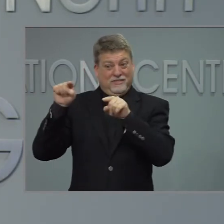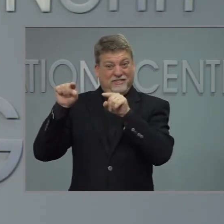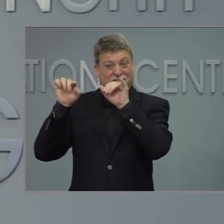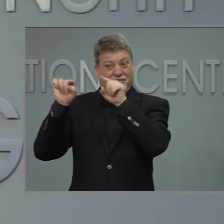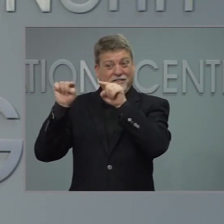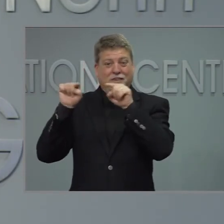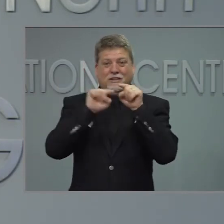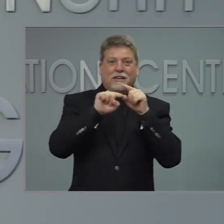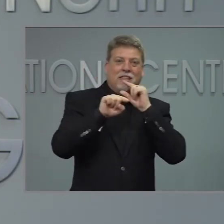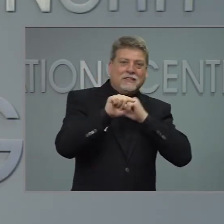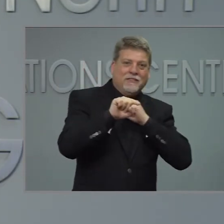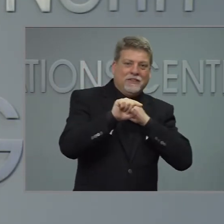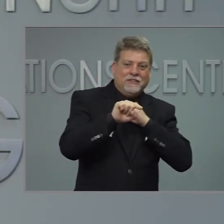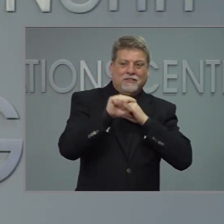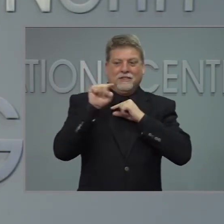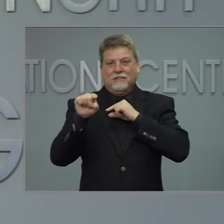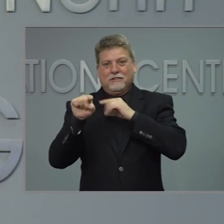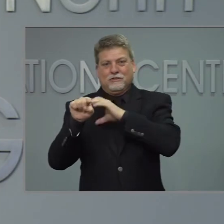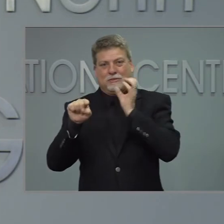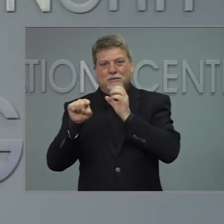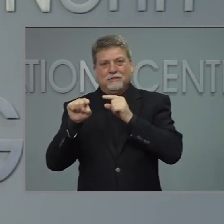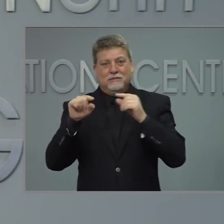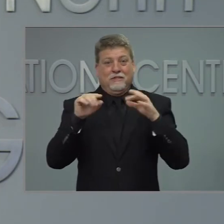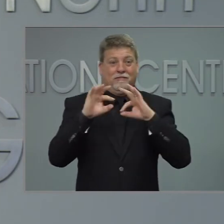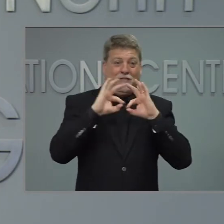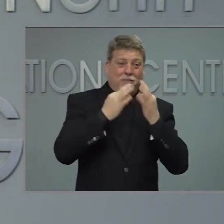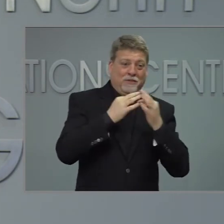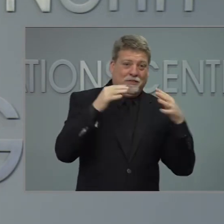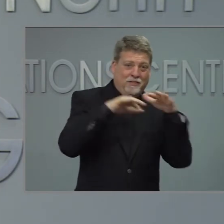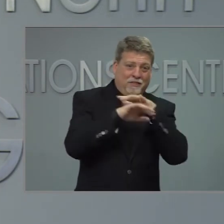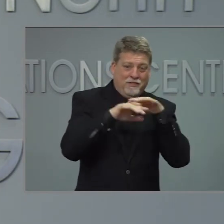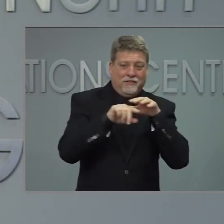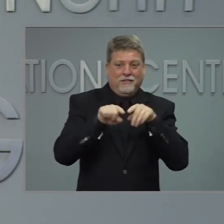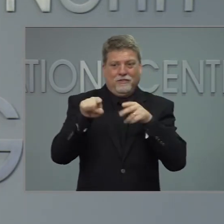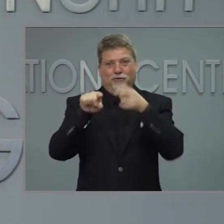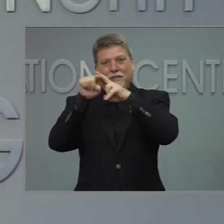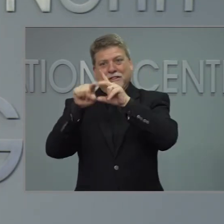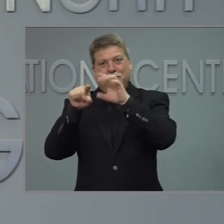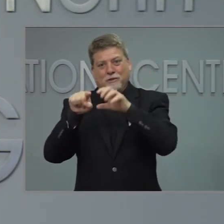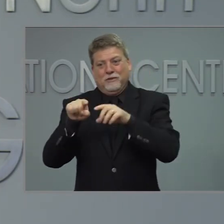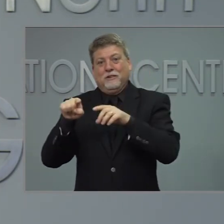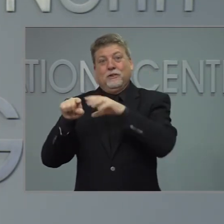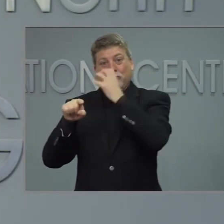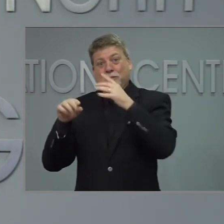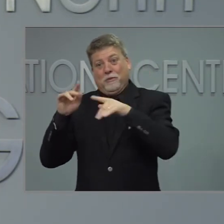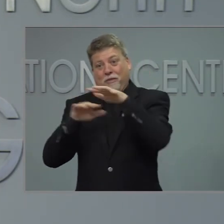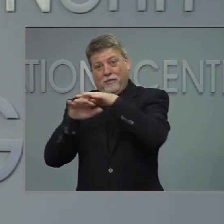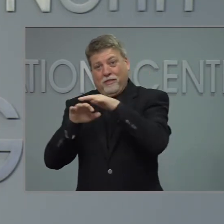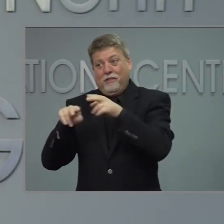Por los días festivos, la gente se estaban reuniendo así que sí, claro y quietud es sin